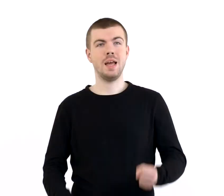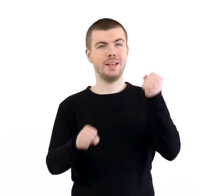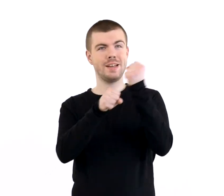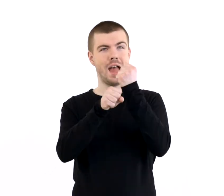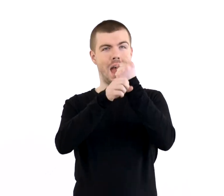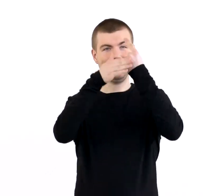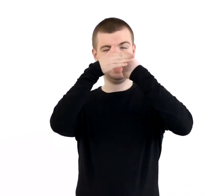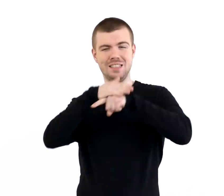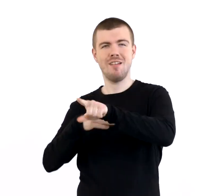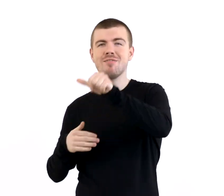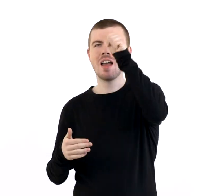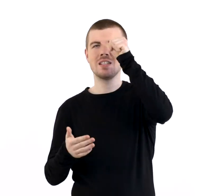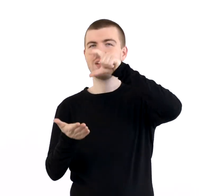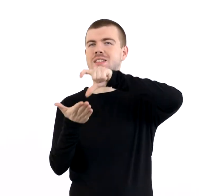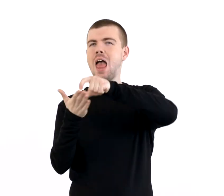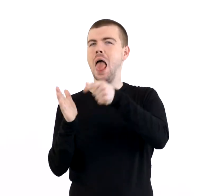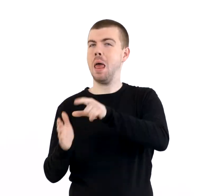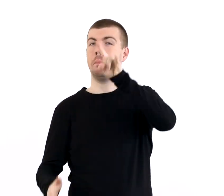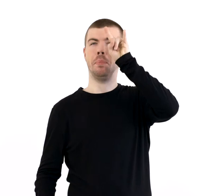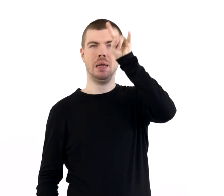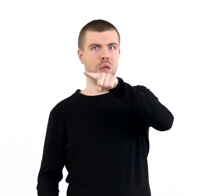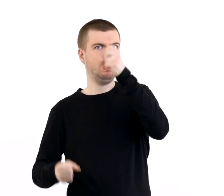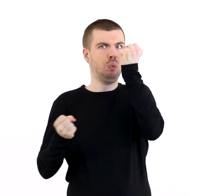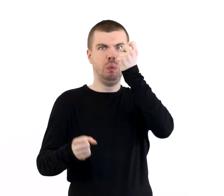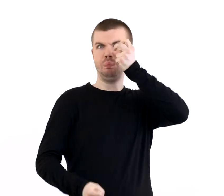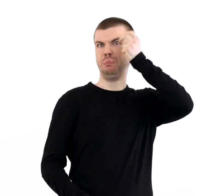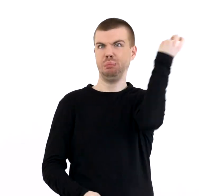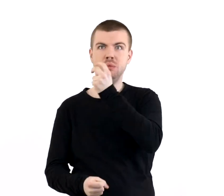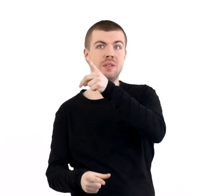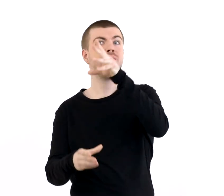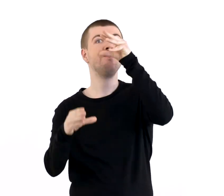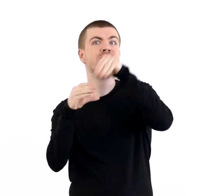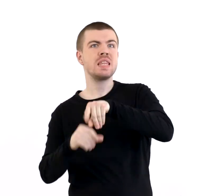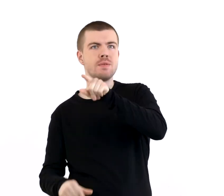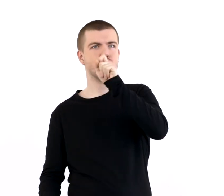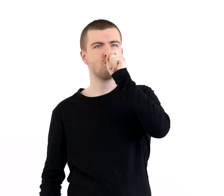Szczególnie interesująca jest tak zwana Sala Byków, w której zostało przedstawione około 130 zwierząt, pośród,